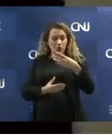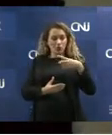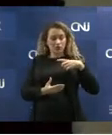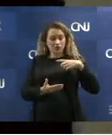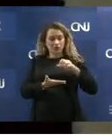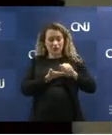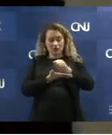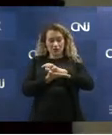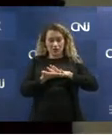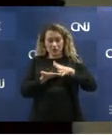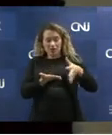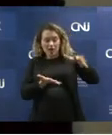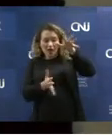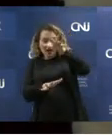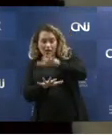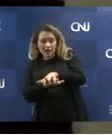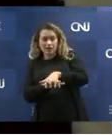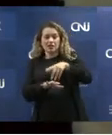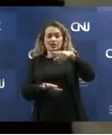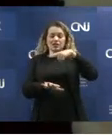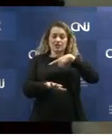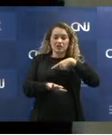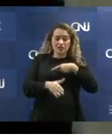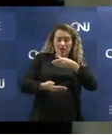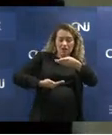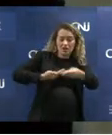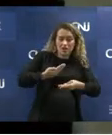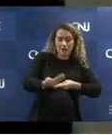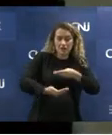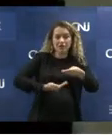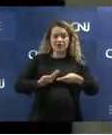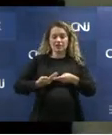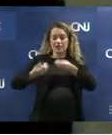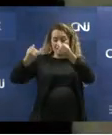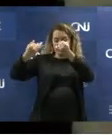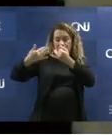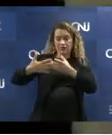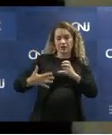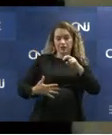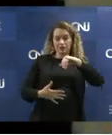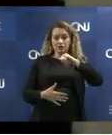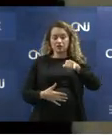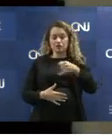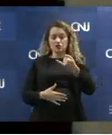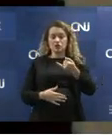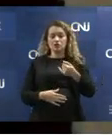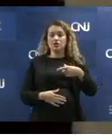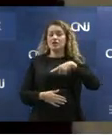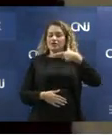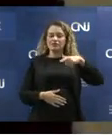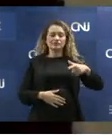Está na íntegra desse procedimento que tramita aqui perante o CNJ e não se tem notícia